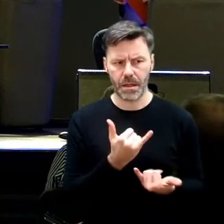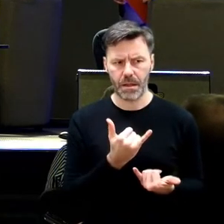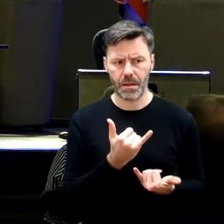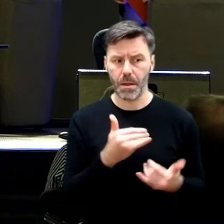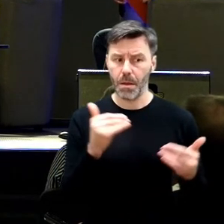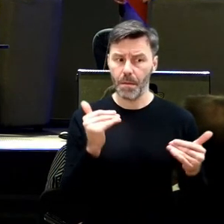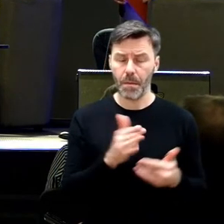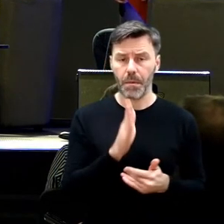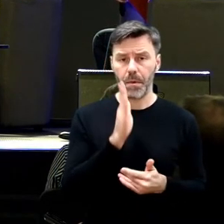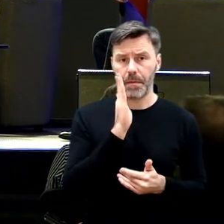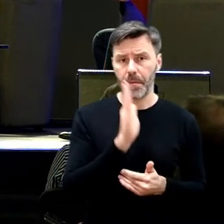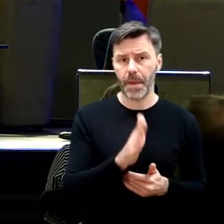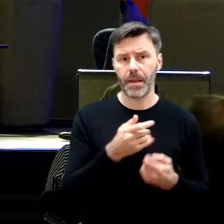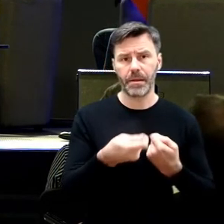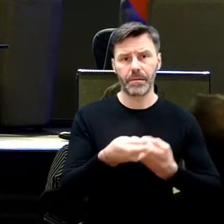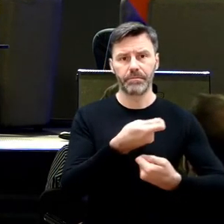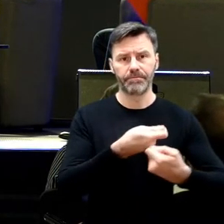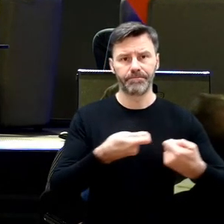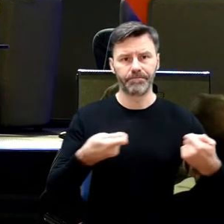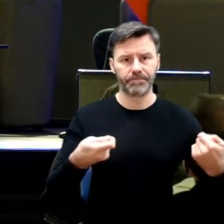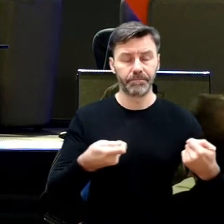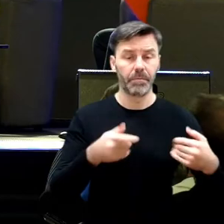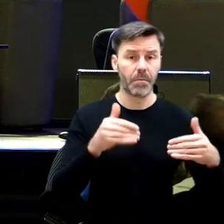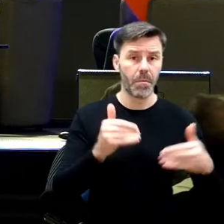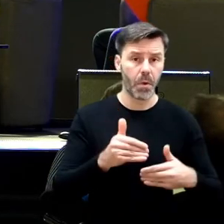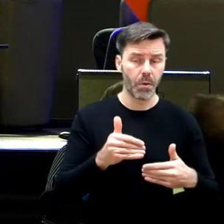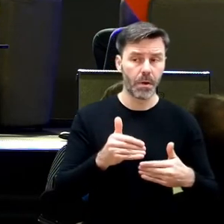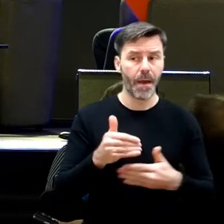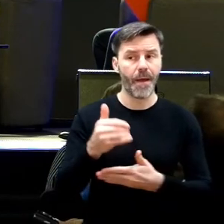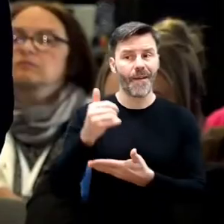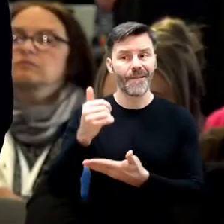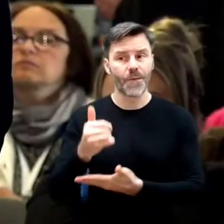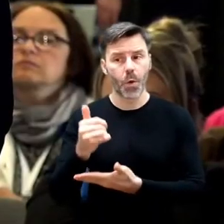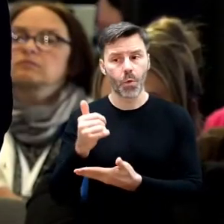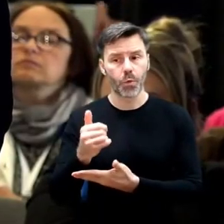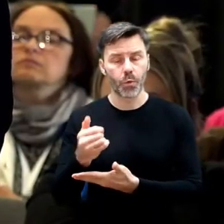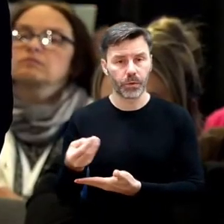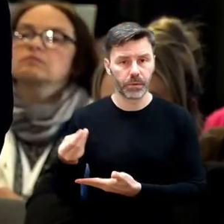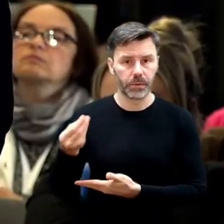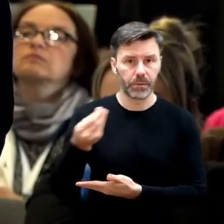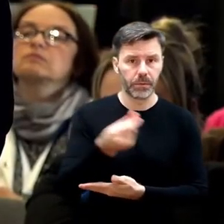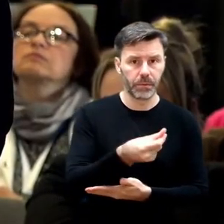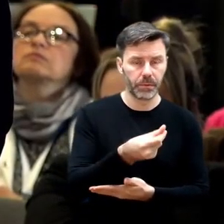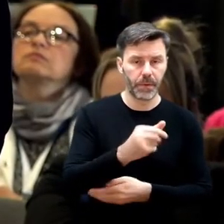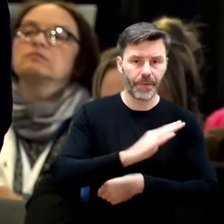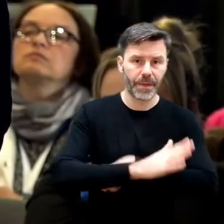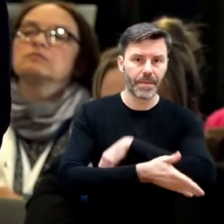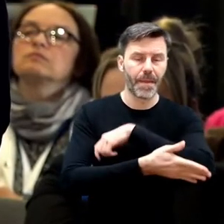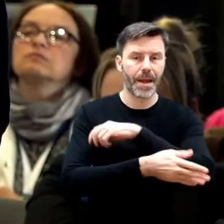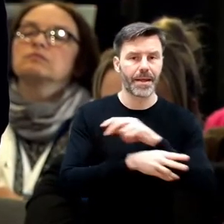żeby z Funduszu Dopłat również wspierać najem, czyli właśnie społeczne agencje najmu,